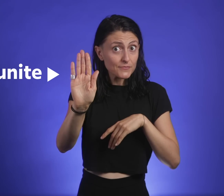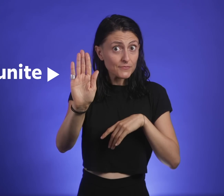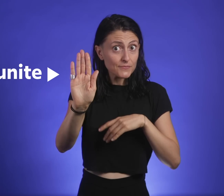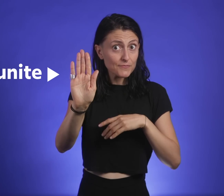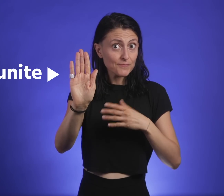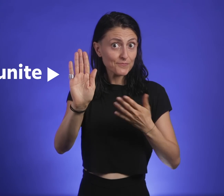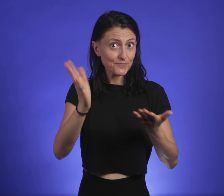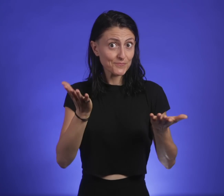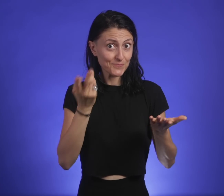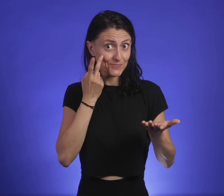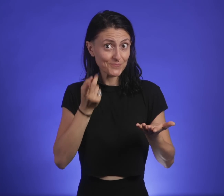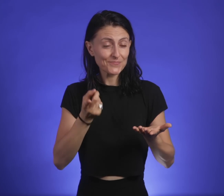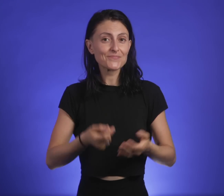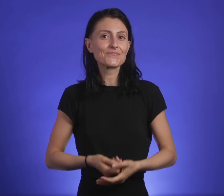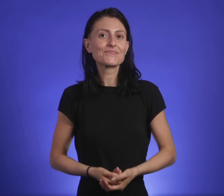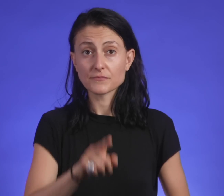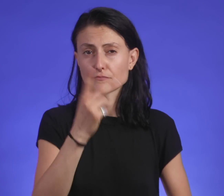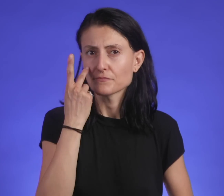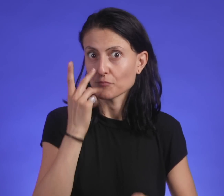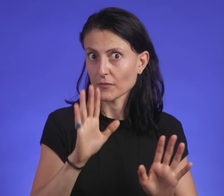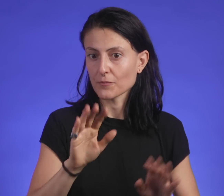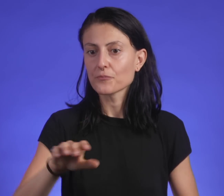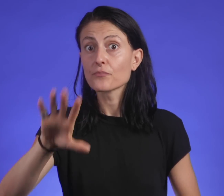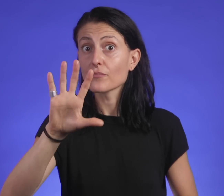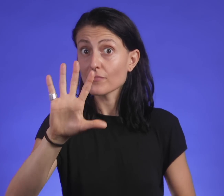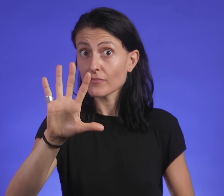o unite. Guarda qui…